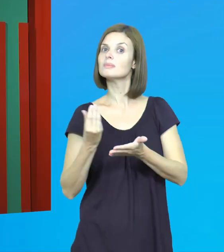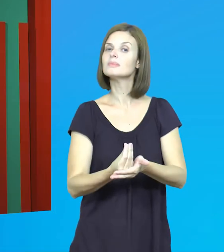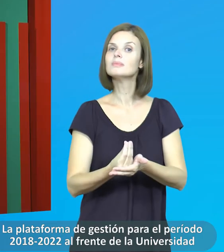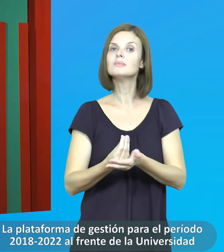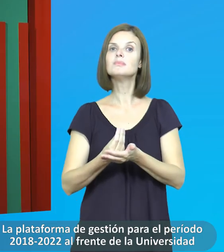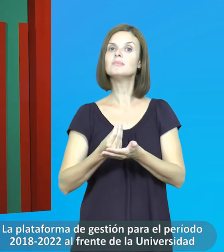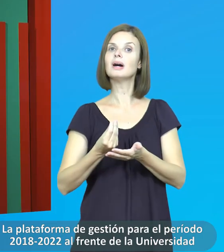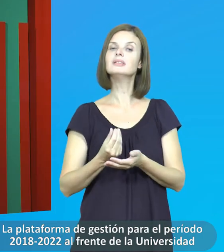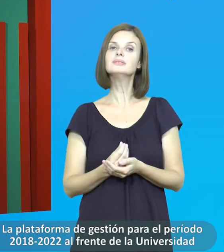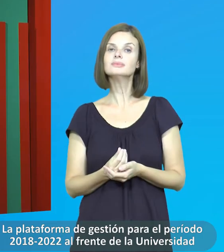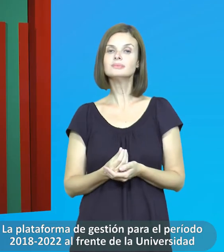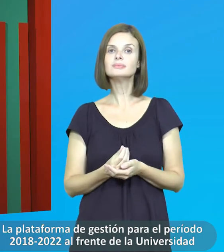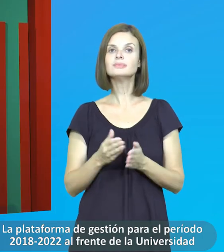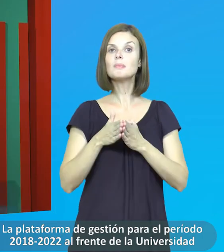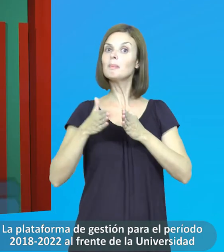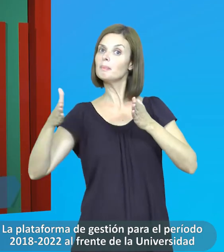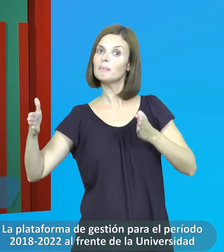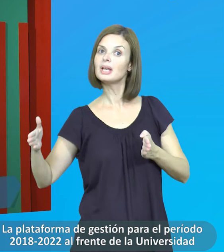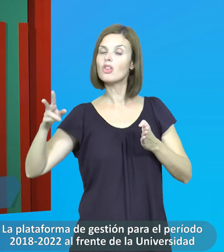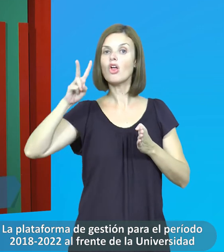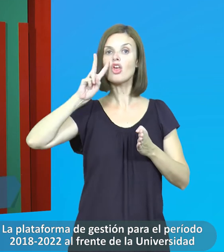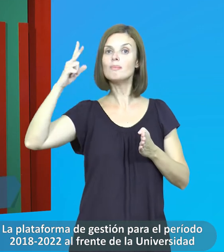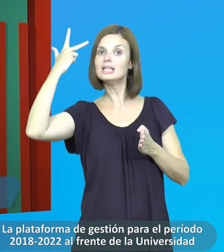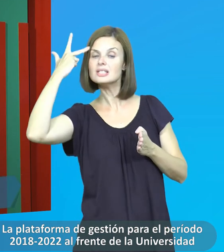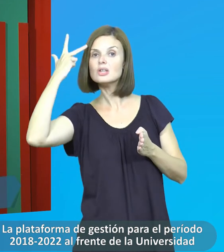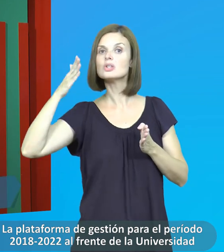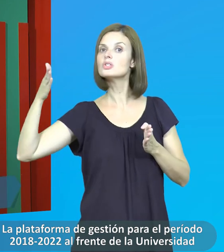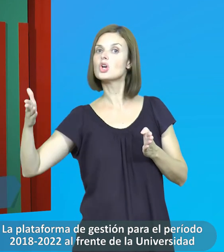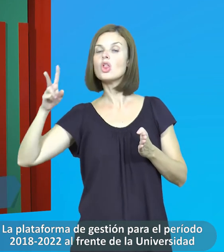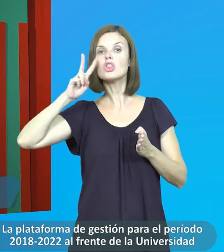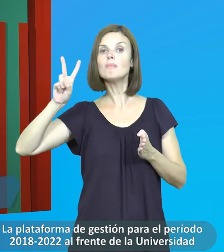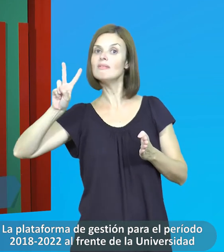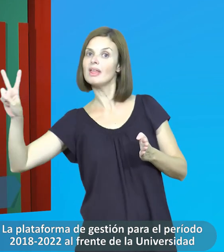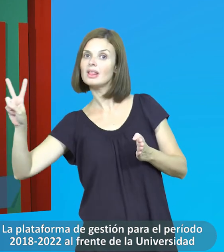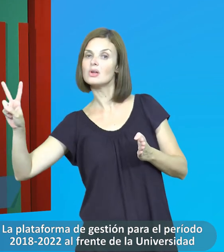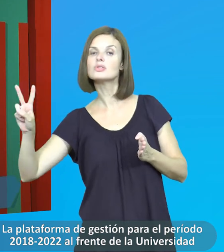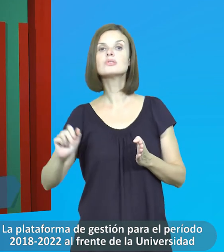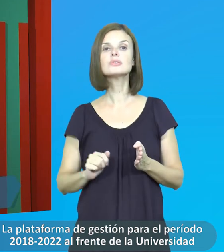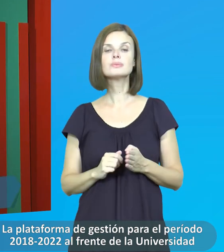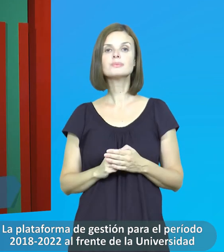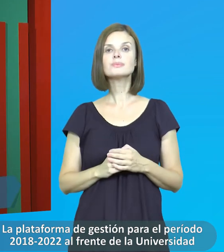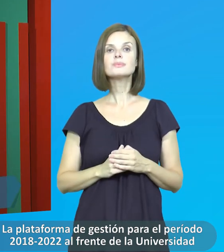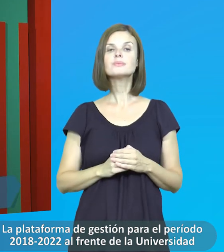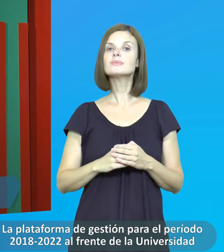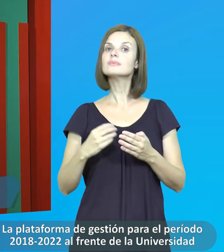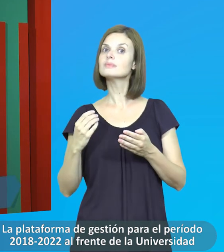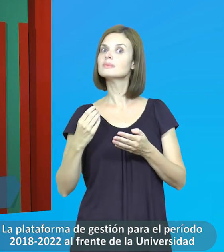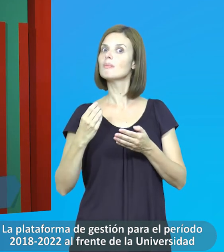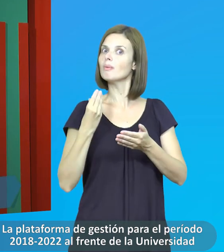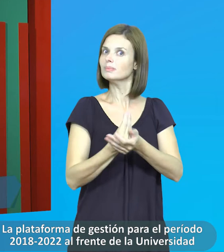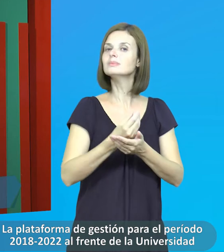La plataforma de gestión para el periodo 2018-2022 al frente de la Universidad Nacional